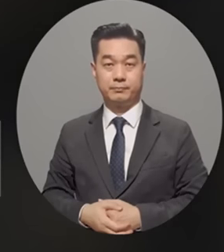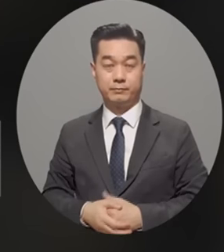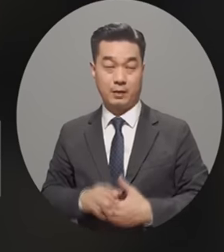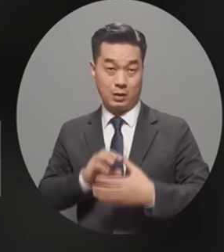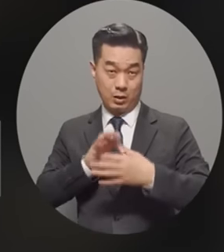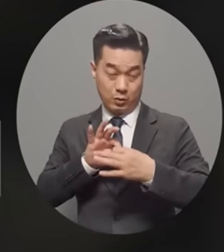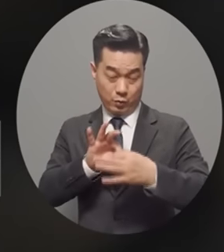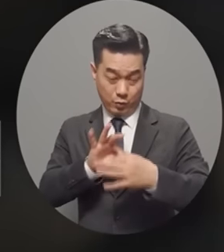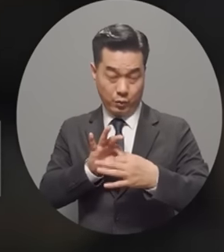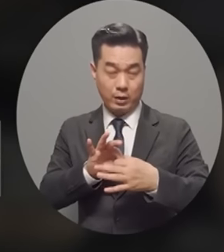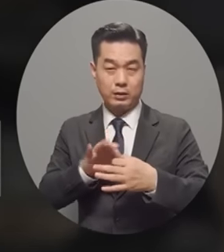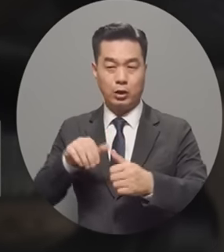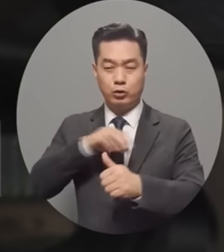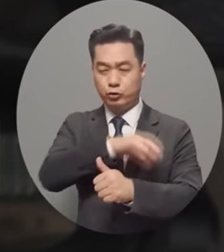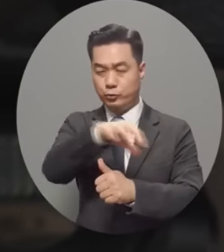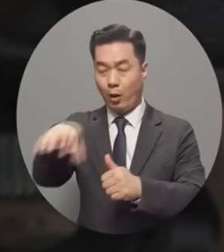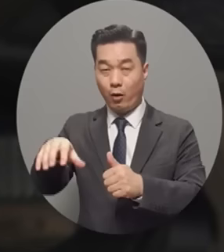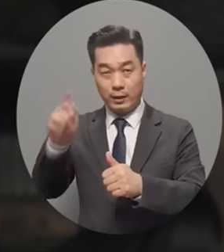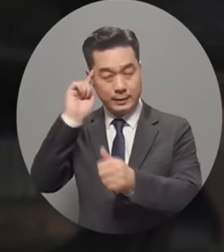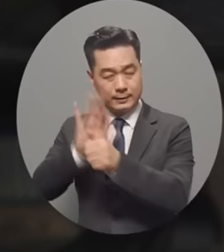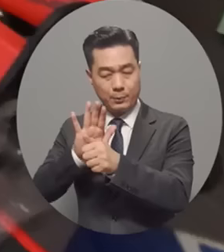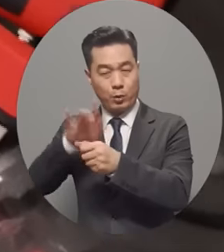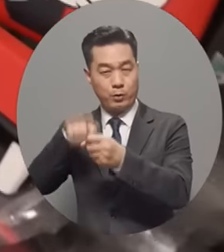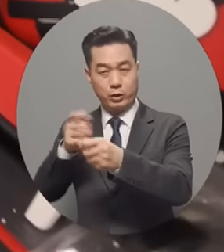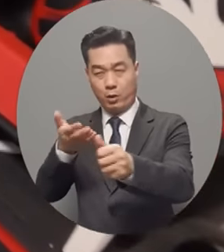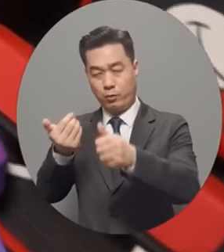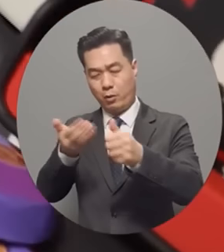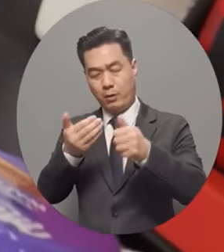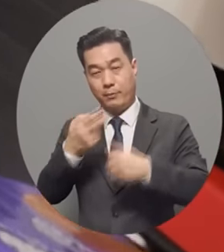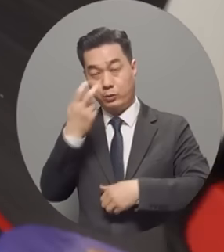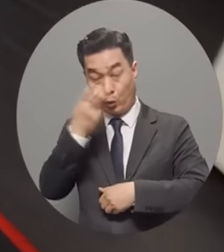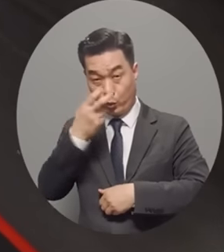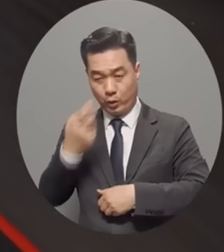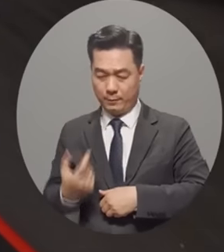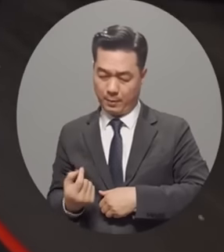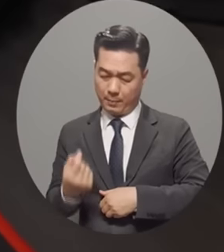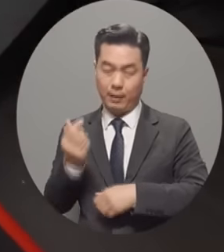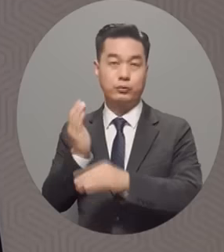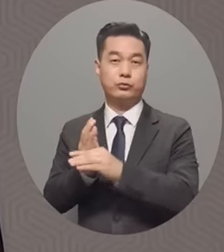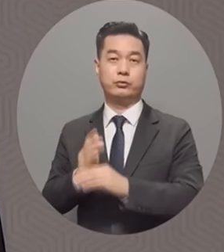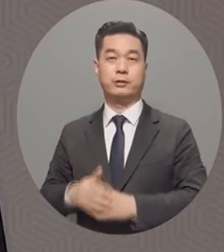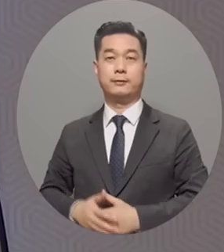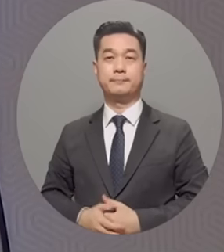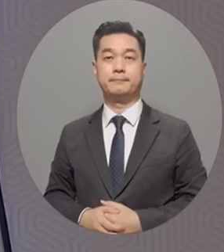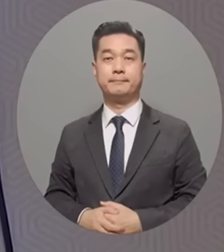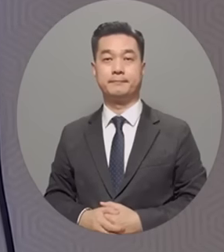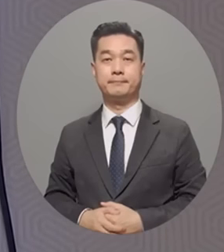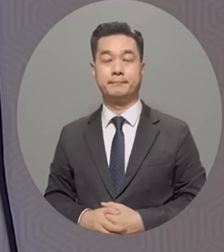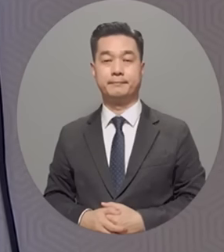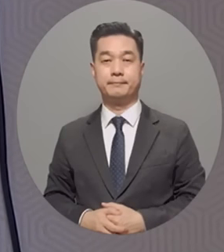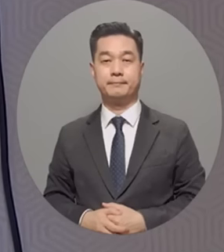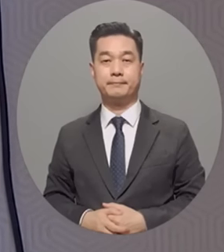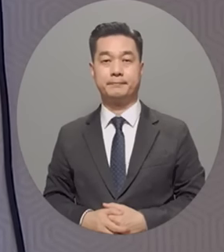경찰은 소속사 측 관계자와 임 씨 주변인들을 참고인 신분을 불러 조사하는 등 수사에 속도를 내고 있습니다. MBC 뉴스 손구민입니다.